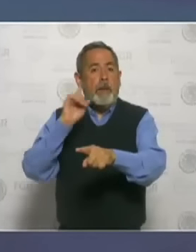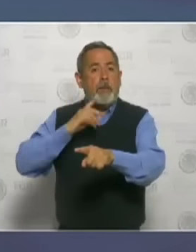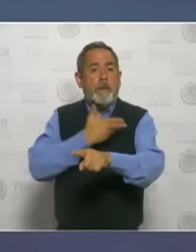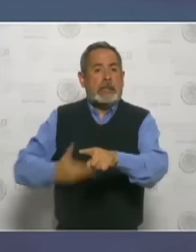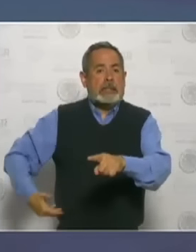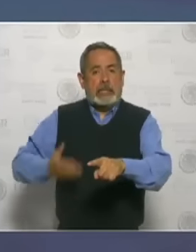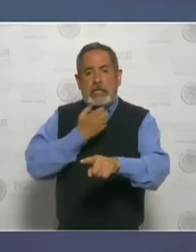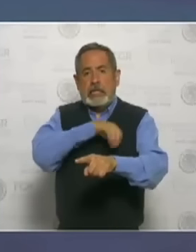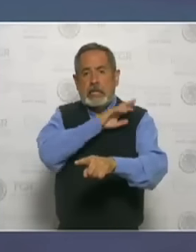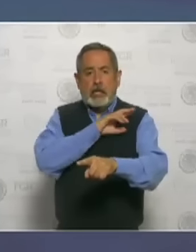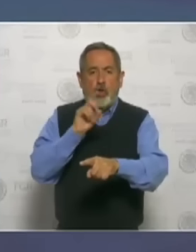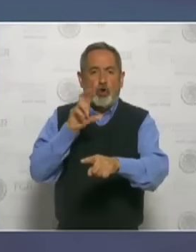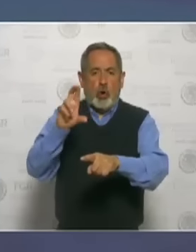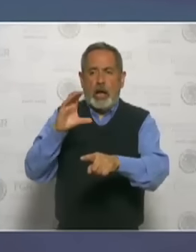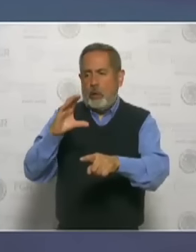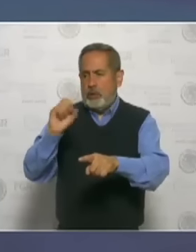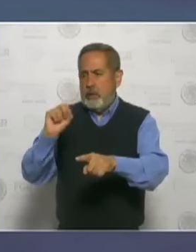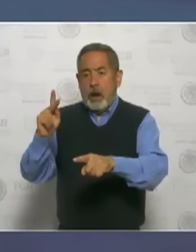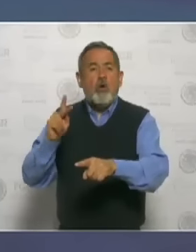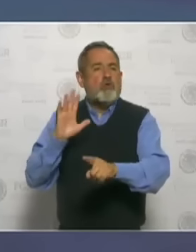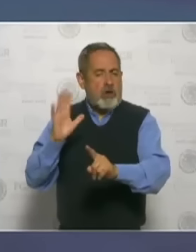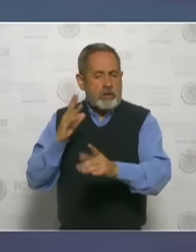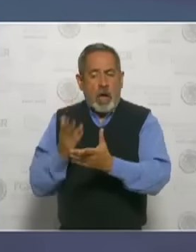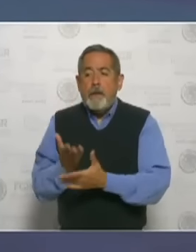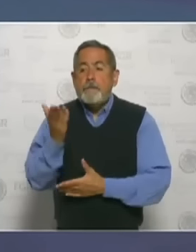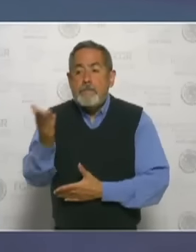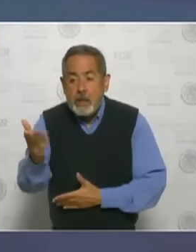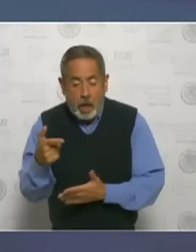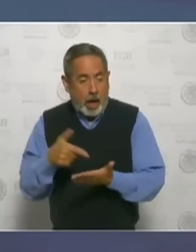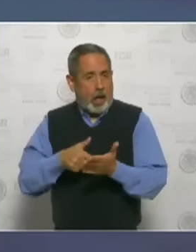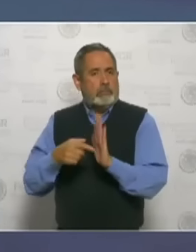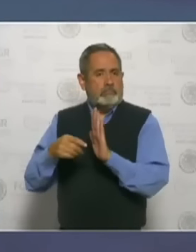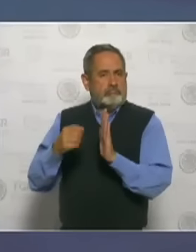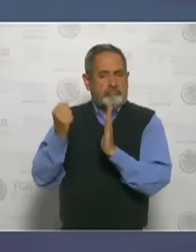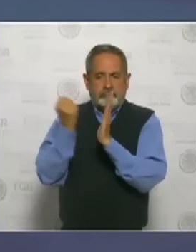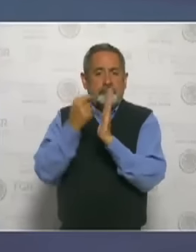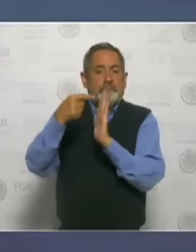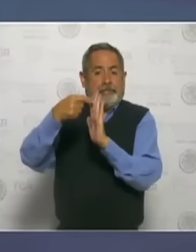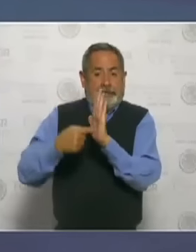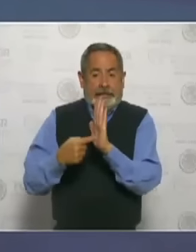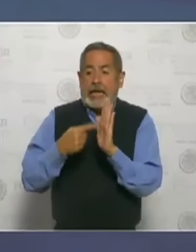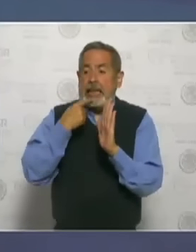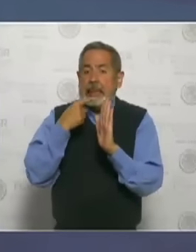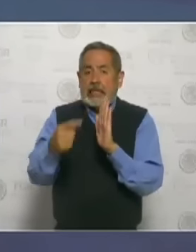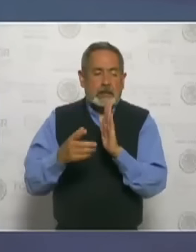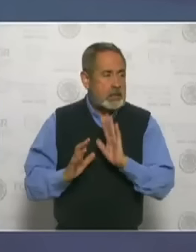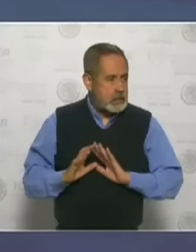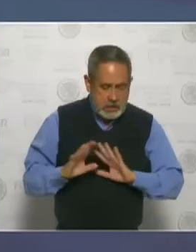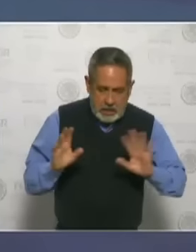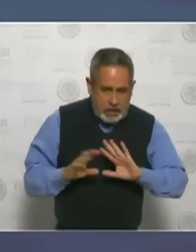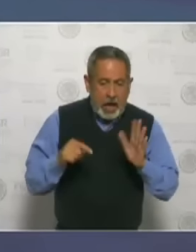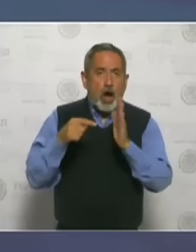la doctora Claudia Shemban, en donde en otros temas plantea la homologación del tipo penal a